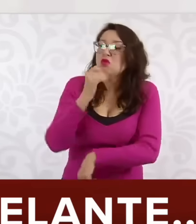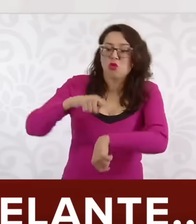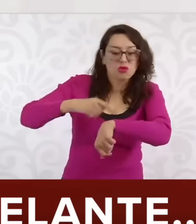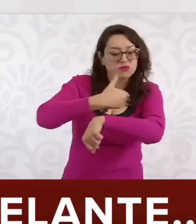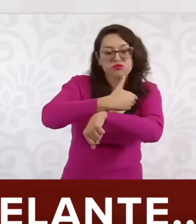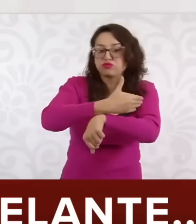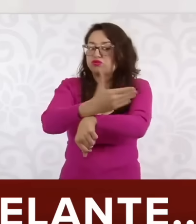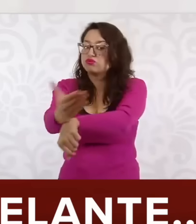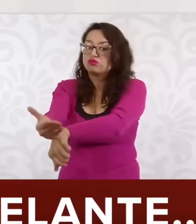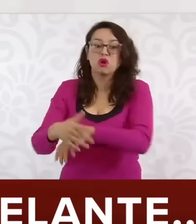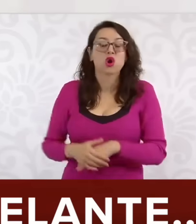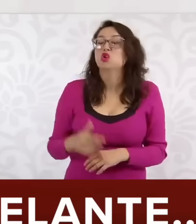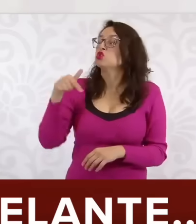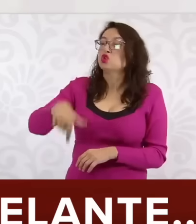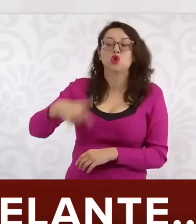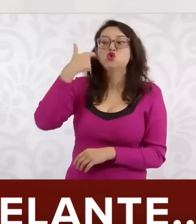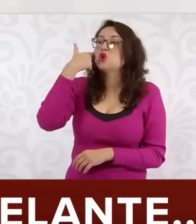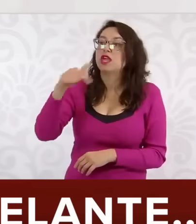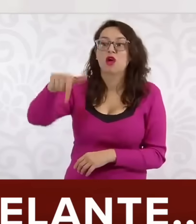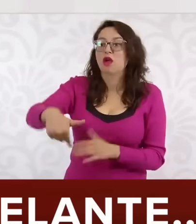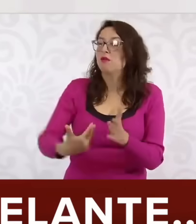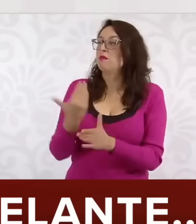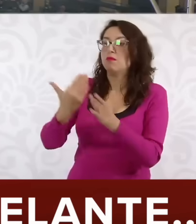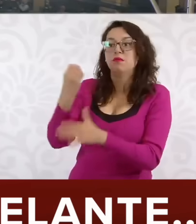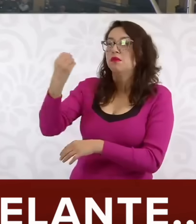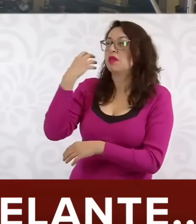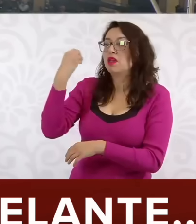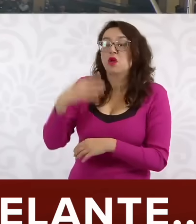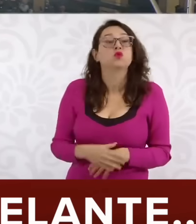quiero yo la verdad que la mañana pregunta. Ayer usted me quiere, me pide respeto a mí,